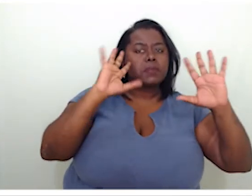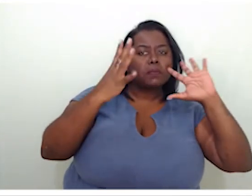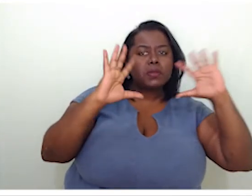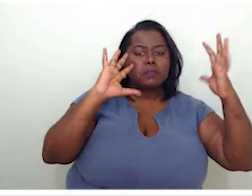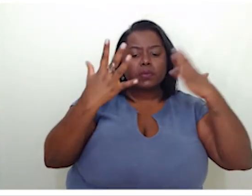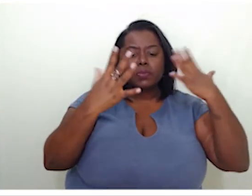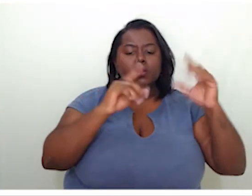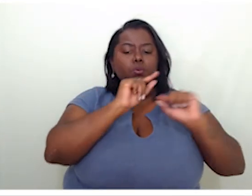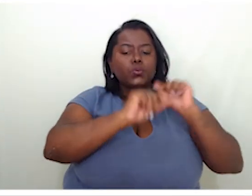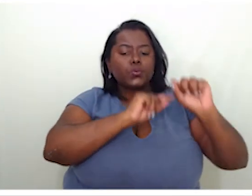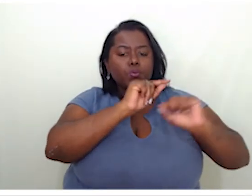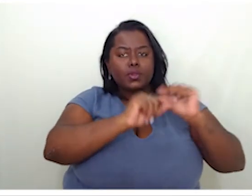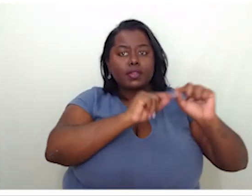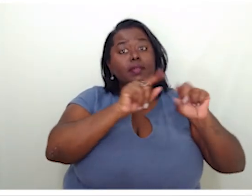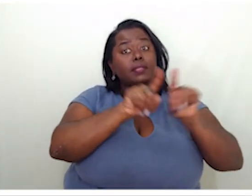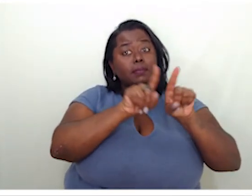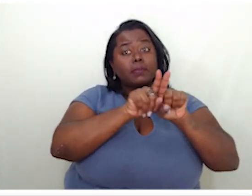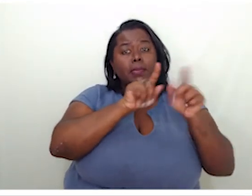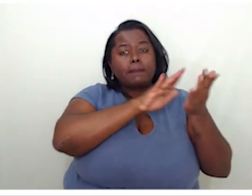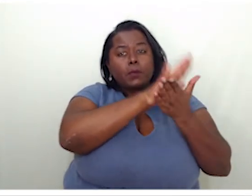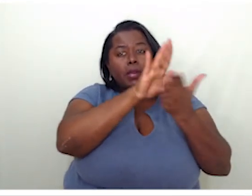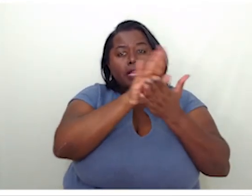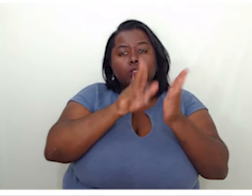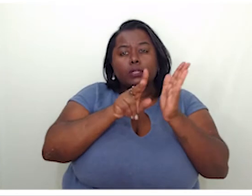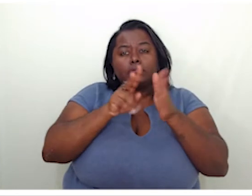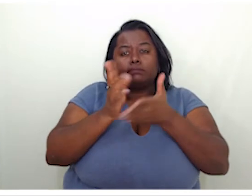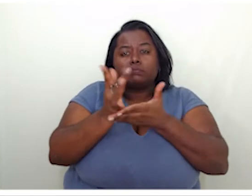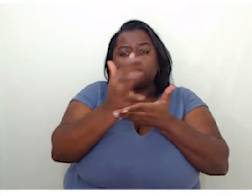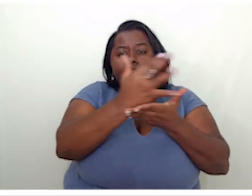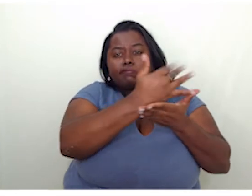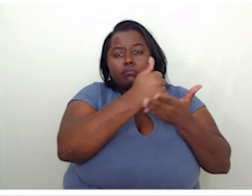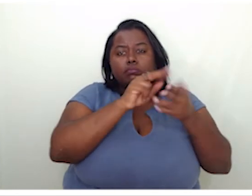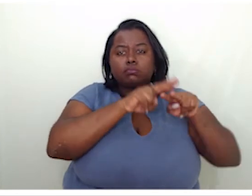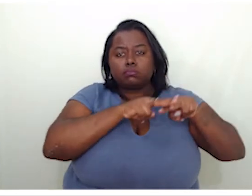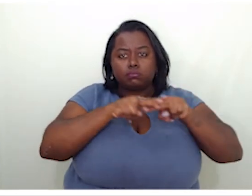y también conducimos las entrevistas de los grupos de enfoque.